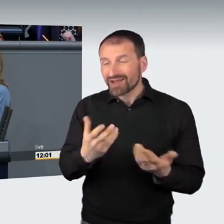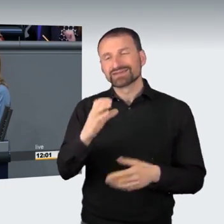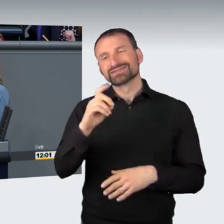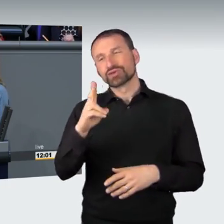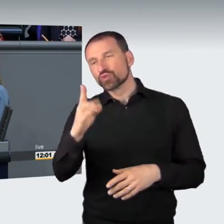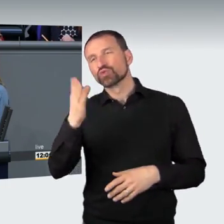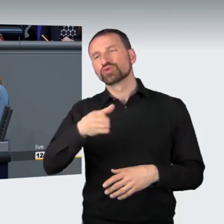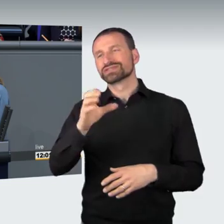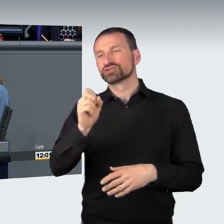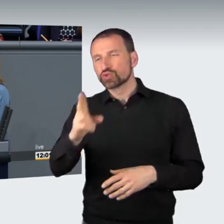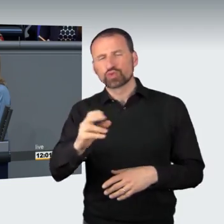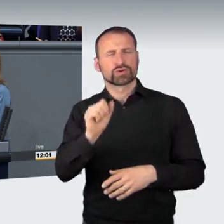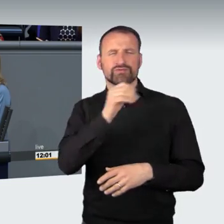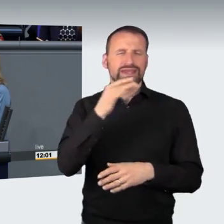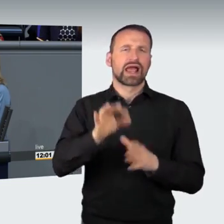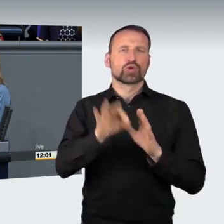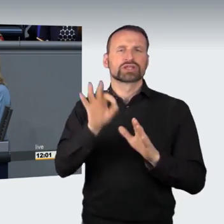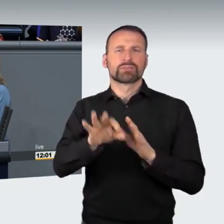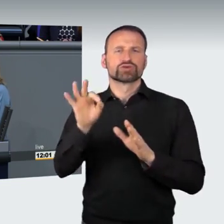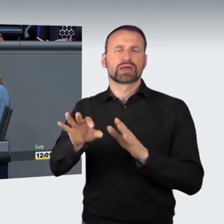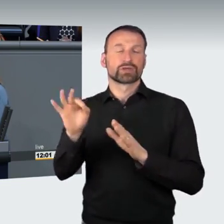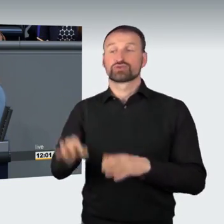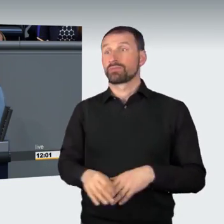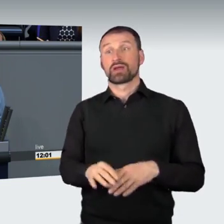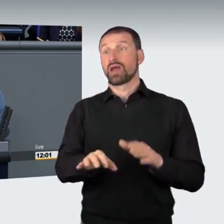Ausnahmen für möblierte Wohnungen, Ausnahmen bei Modernisierungen.